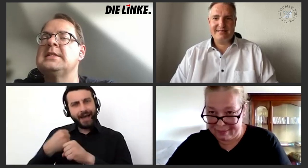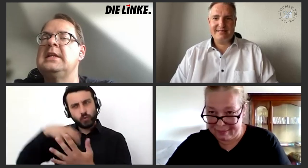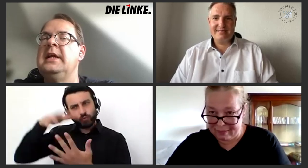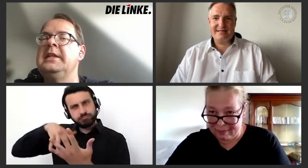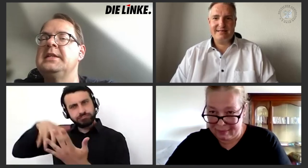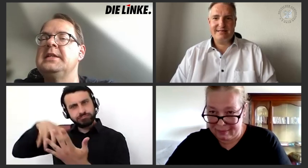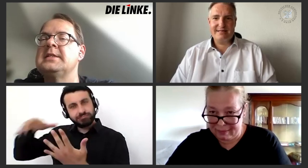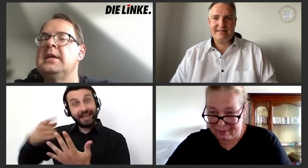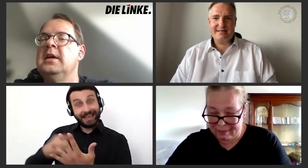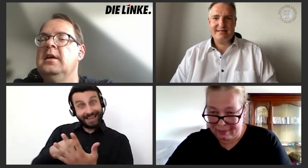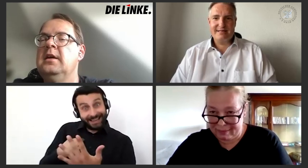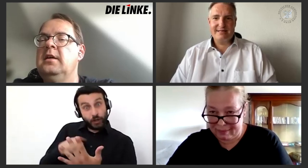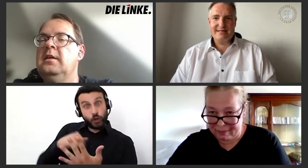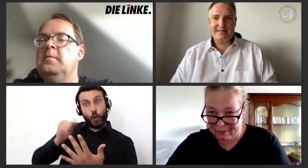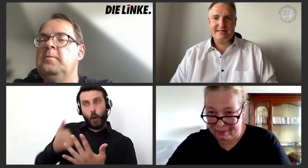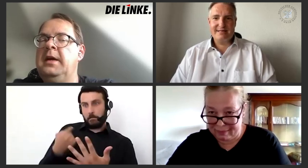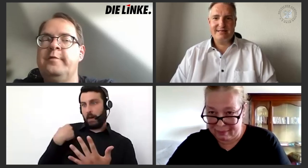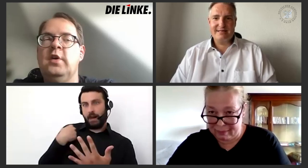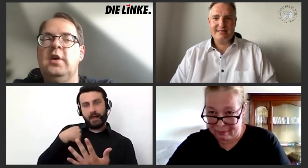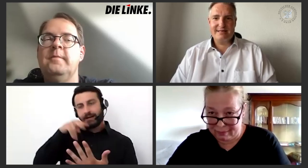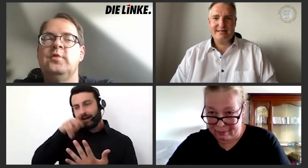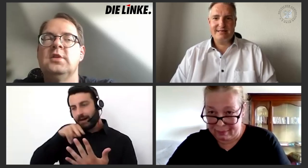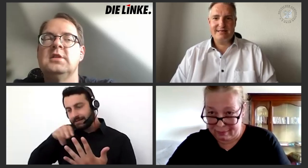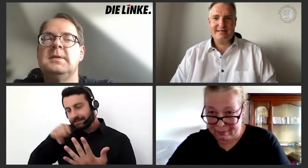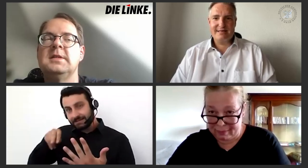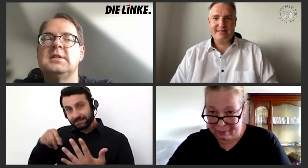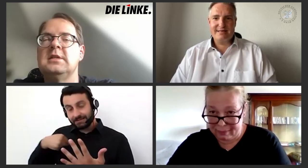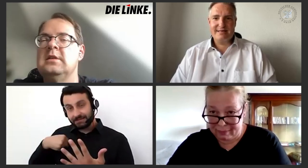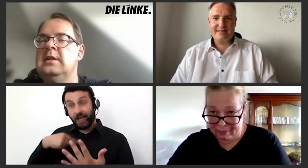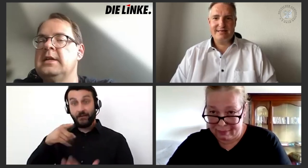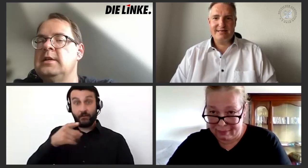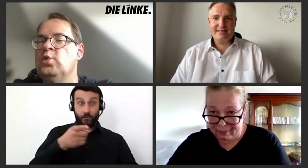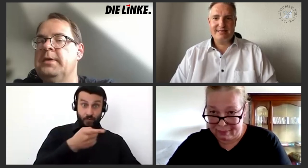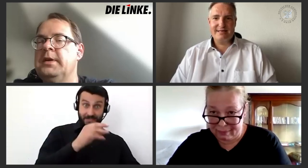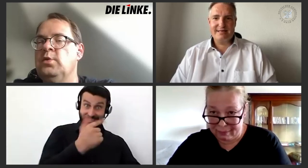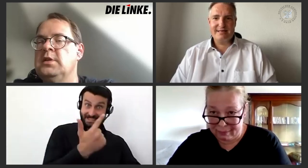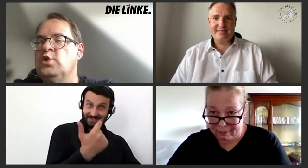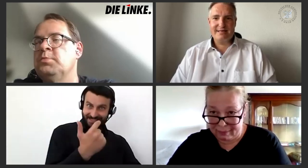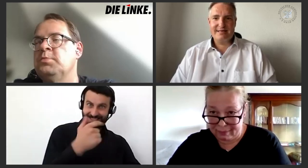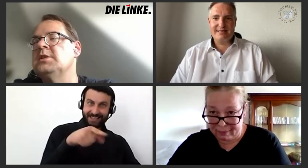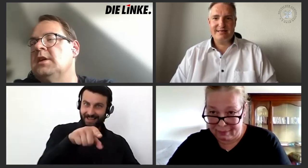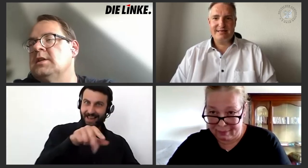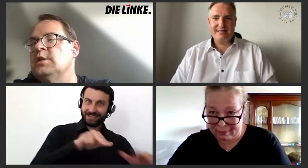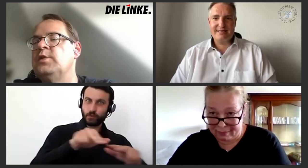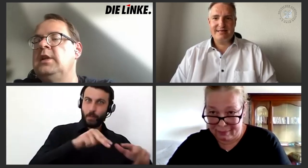nochmal angesehen und das, was im Gesetz gelandet ist. Mein Vorhaben für die zwanzigste Legislaturperiode des